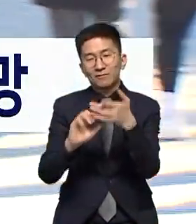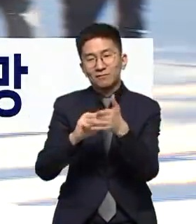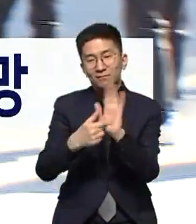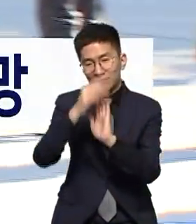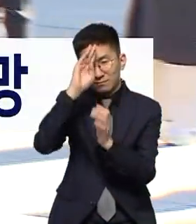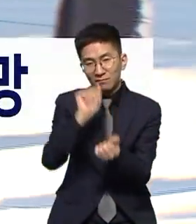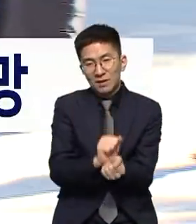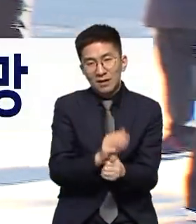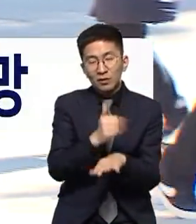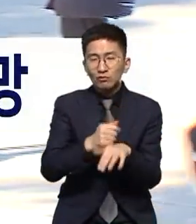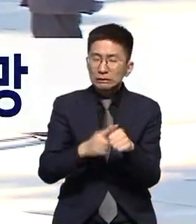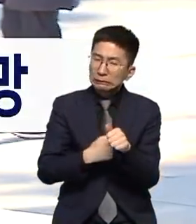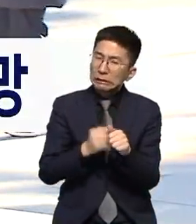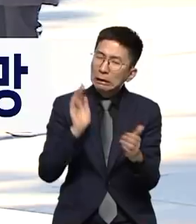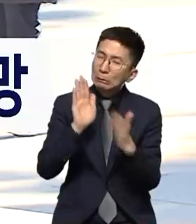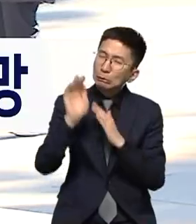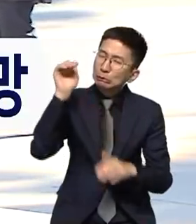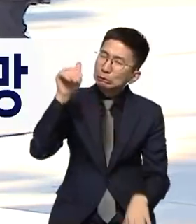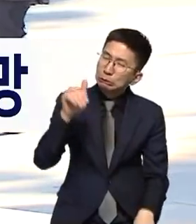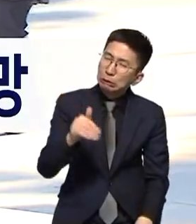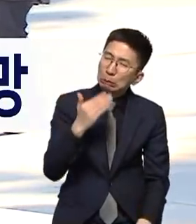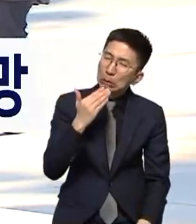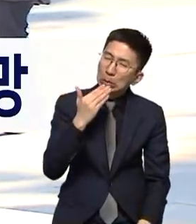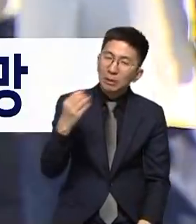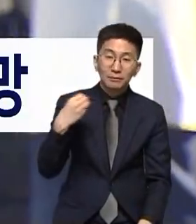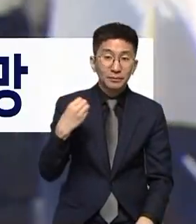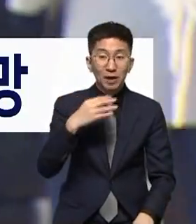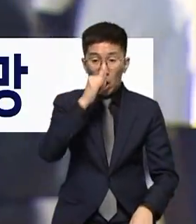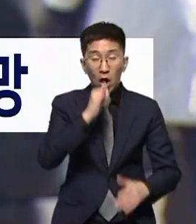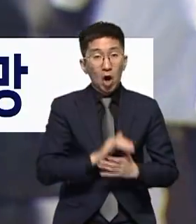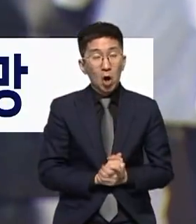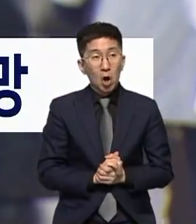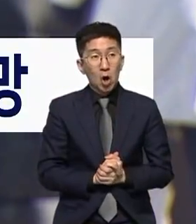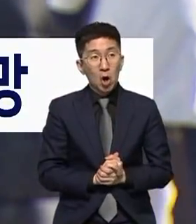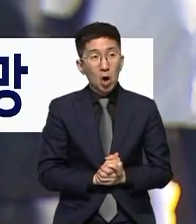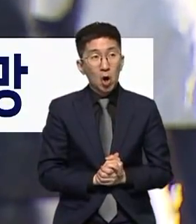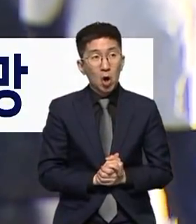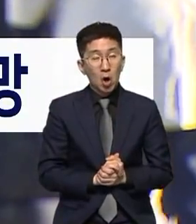충곡했다고 말합니다. 일정 비율의 사회 구성원이 감염돼 항체를